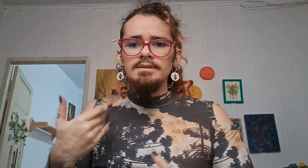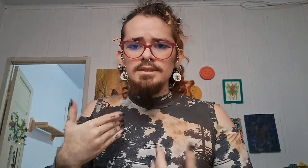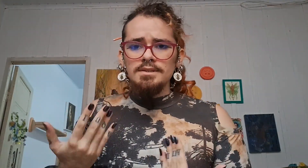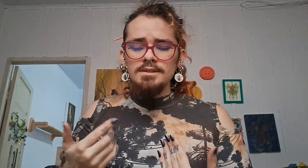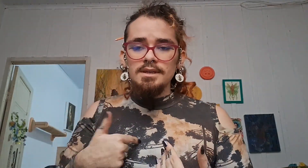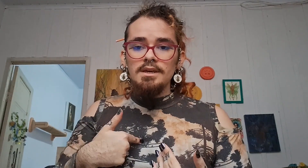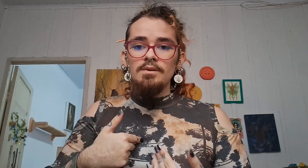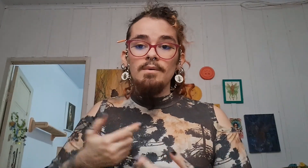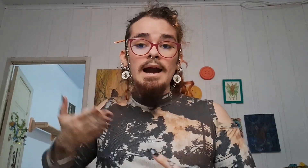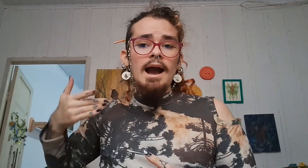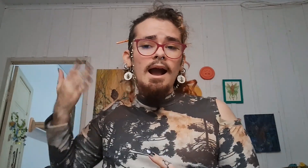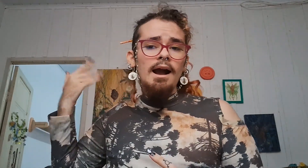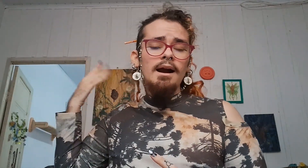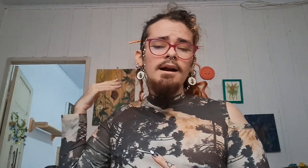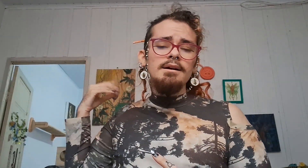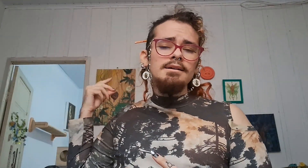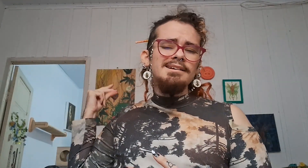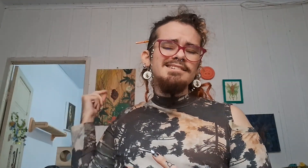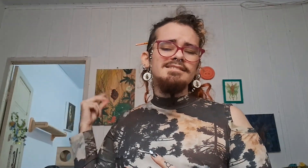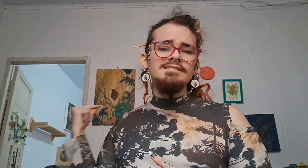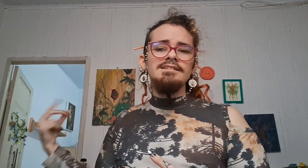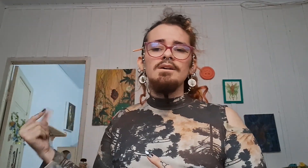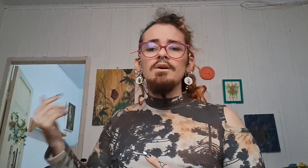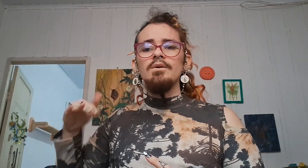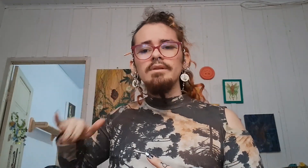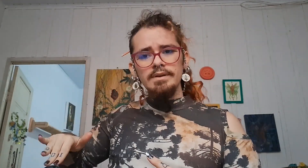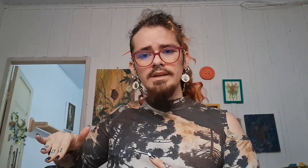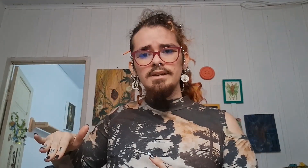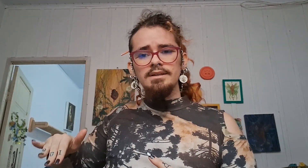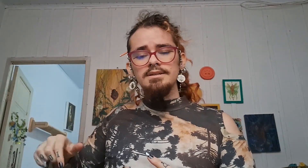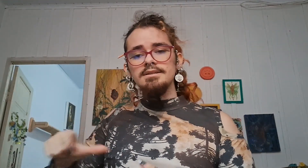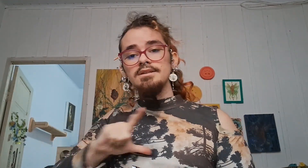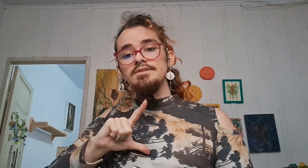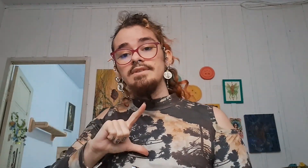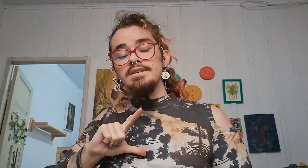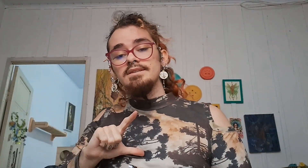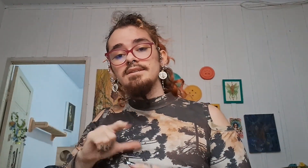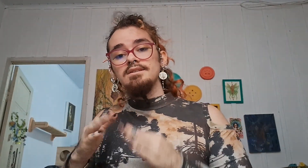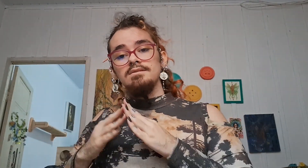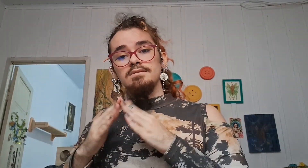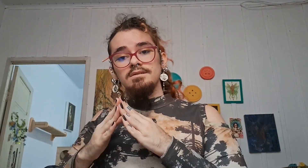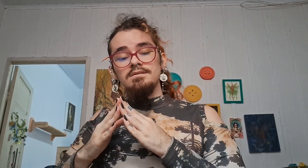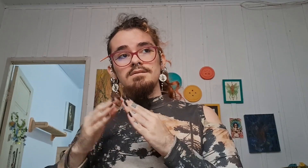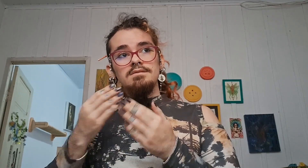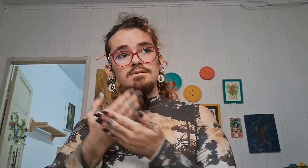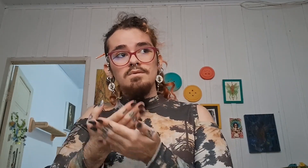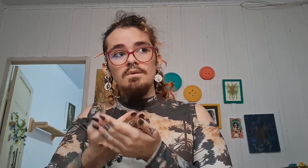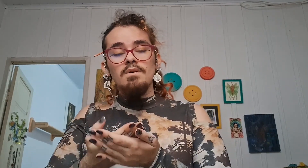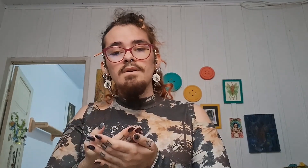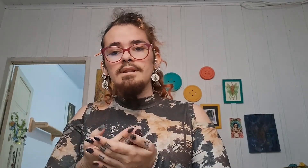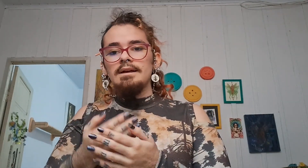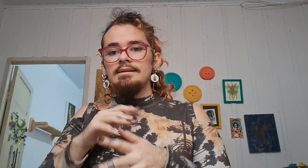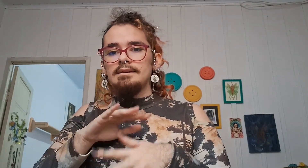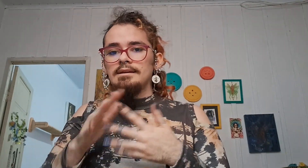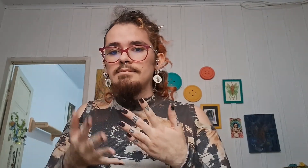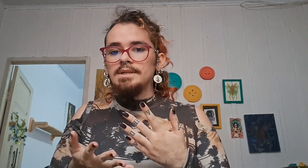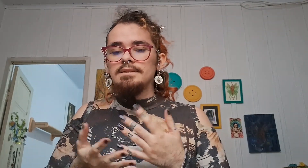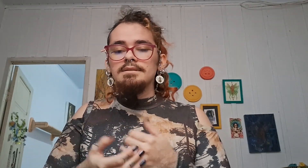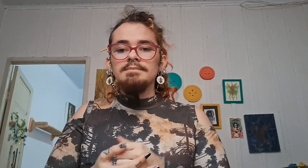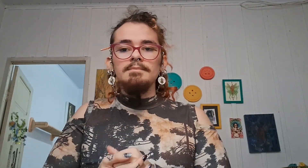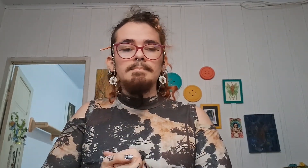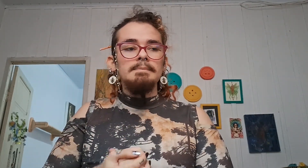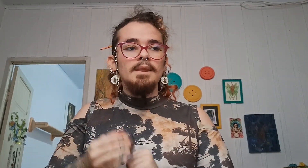se antes quando eu era criança tivessem me ensinado libras na escola